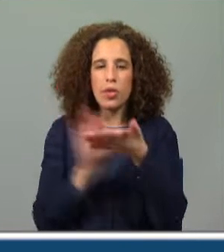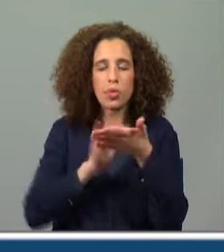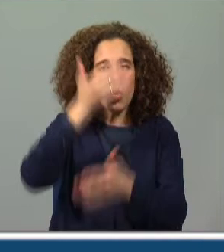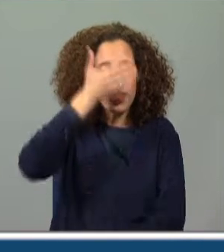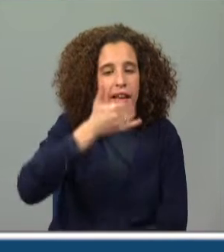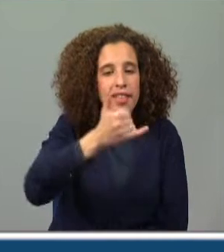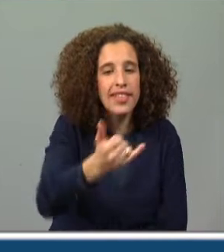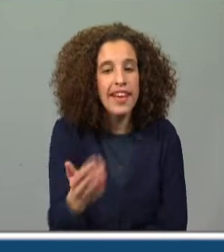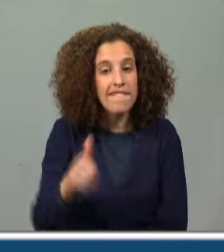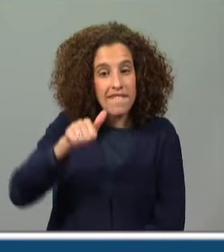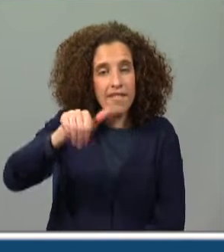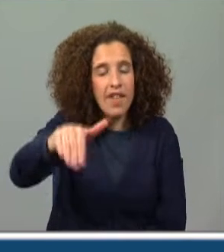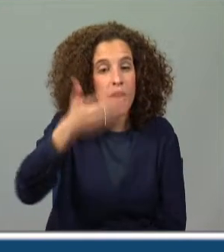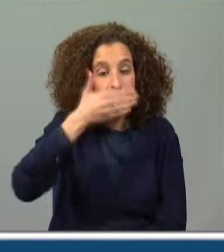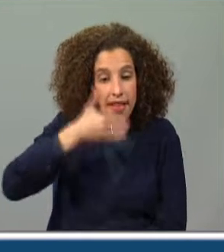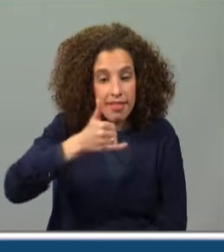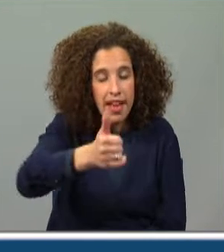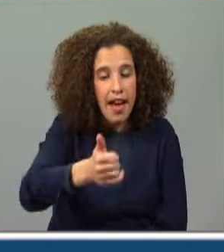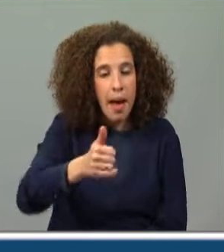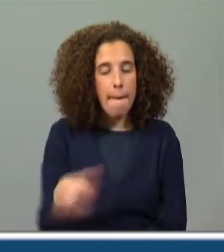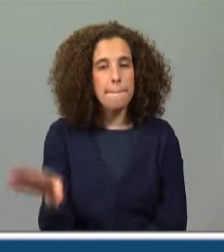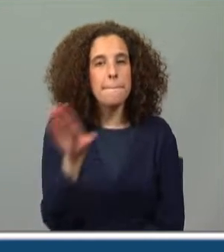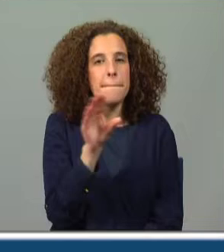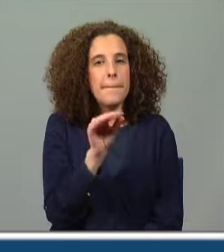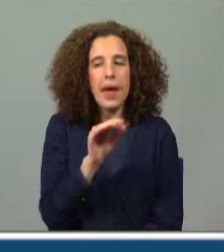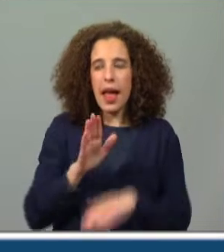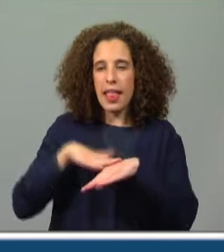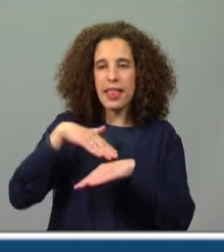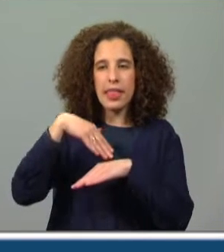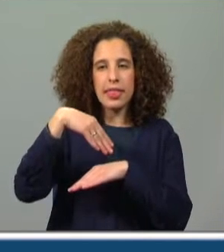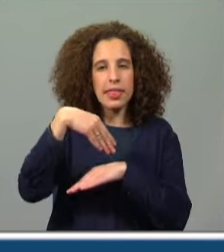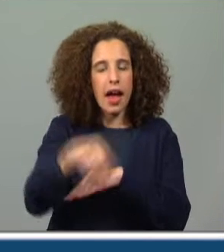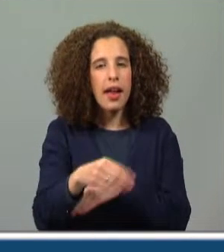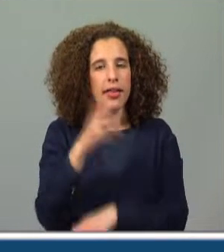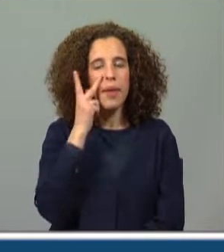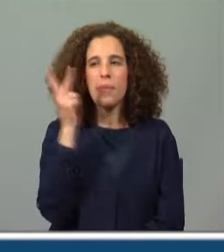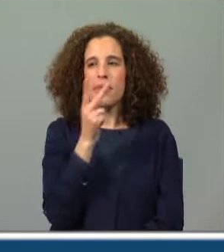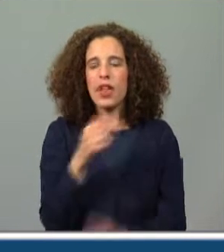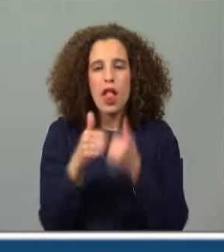seguinte viria o dia seguinte seria uma tarde a minha vida inteira o amor pelo 下一個 第二天將是晚了我一生的愛